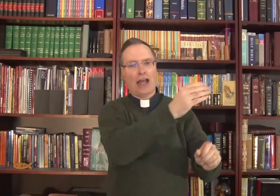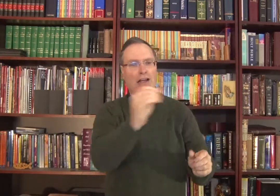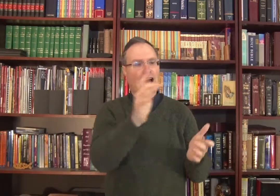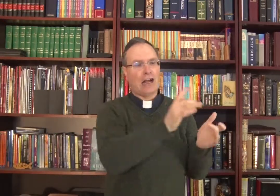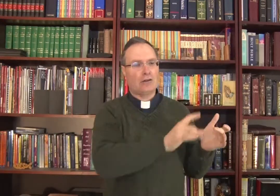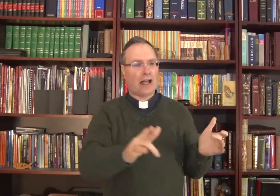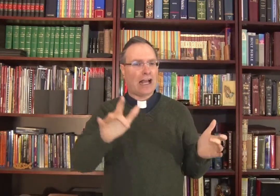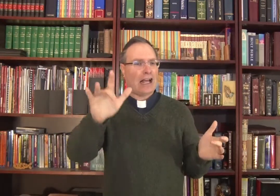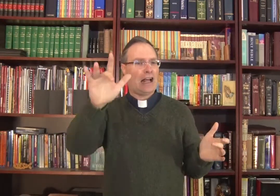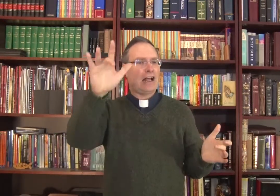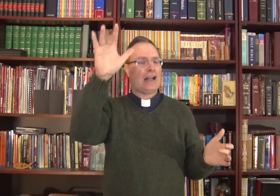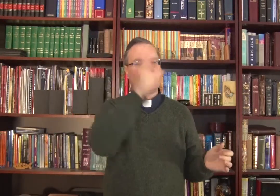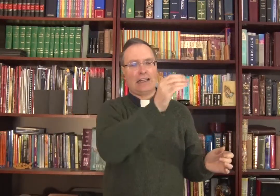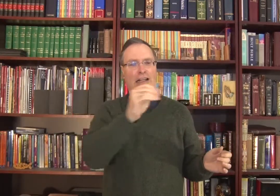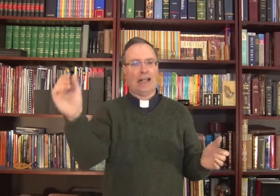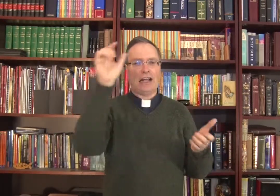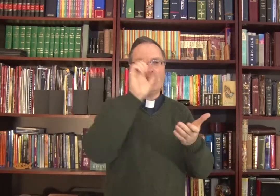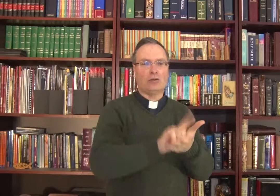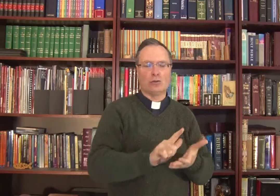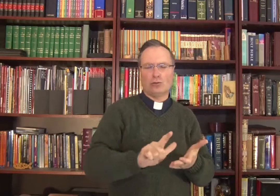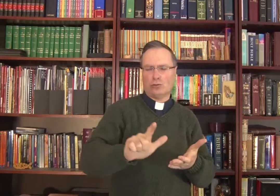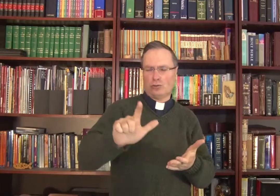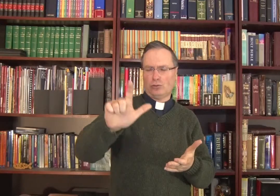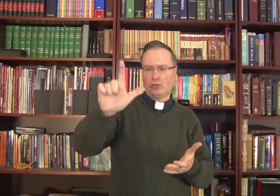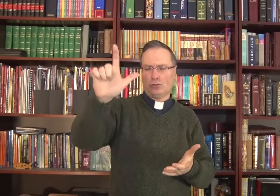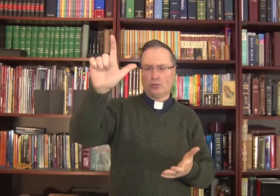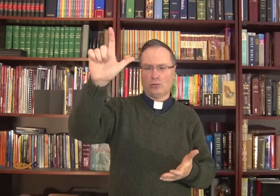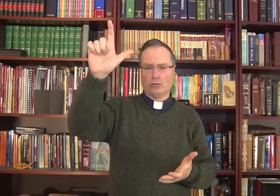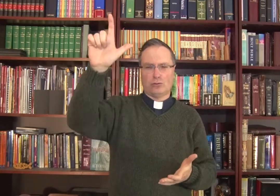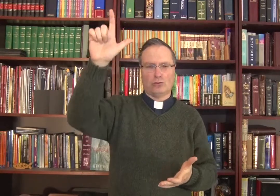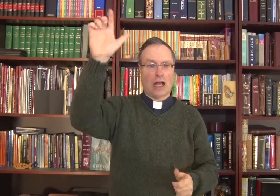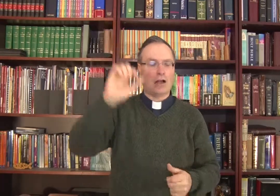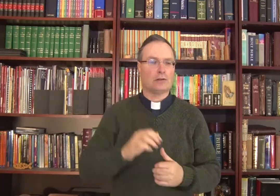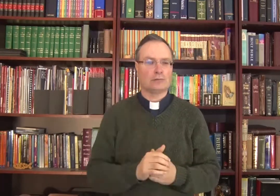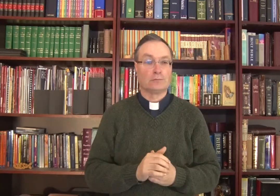la gloire et la louange.»